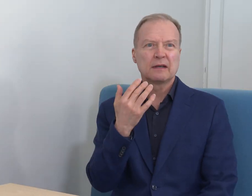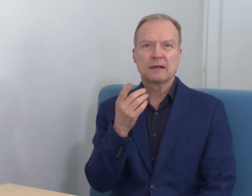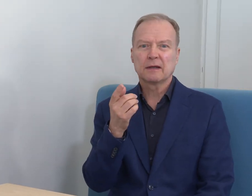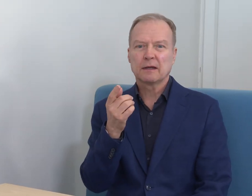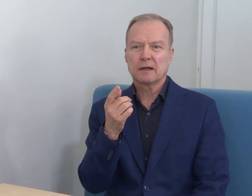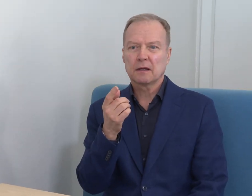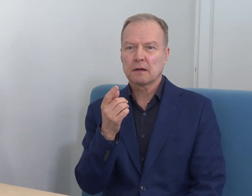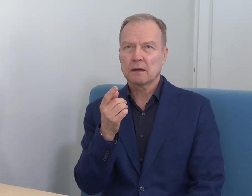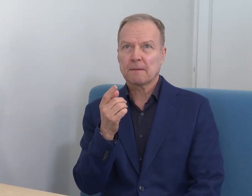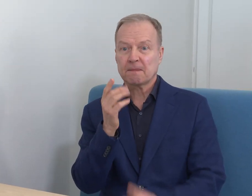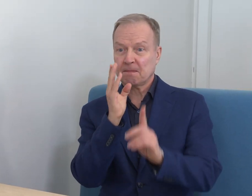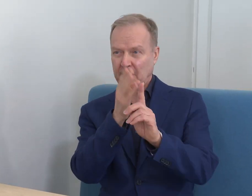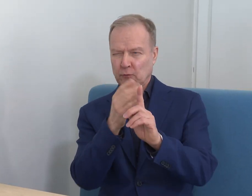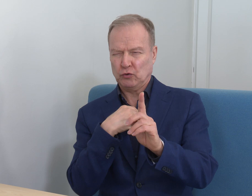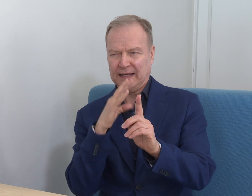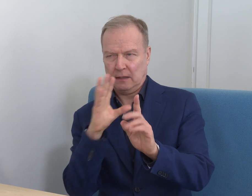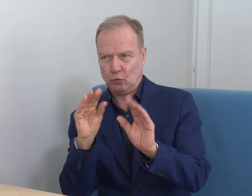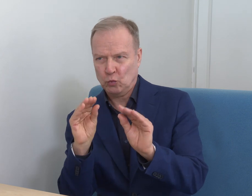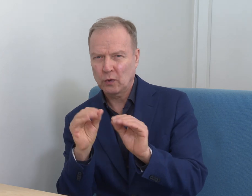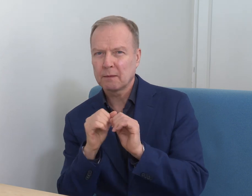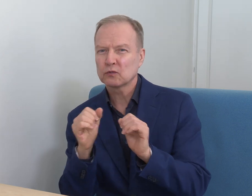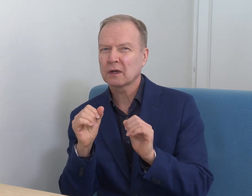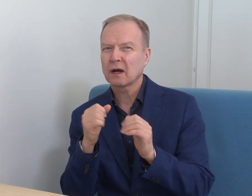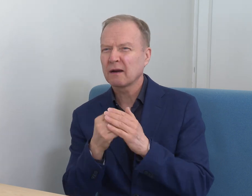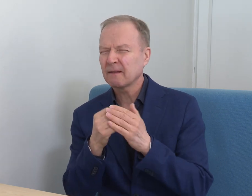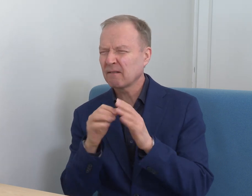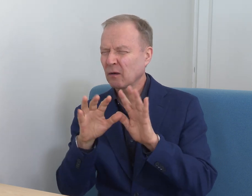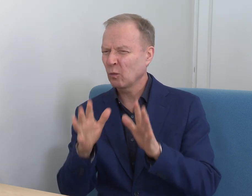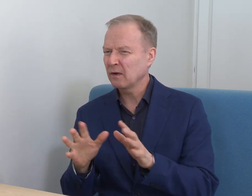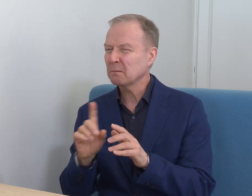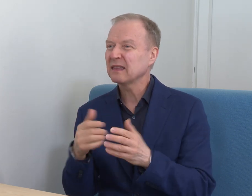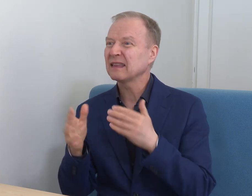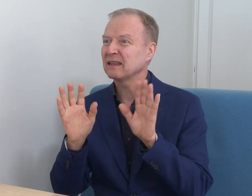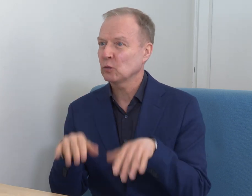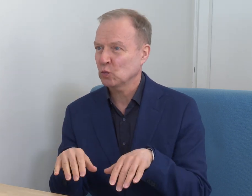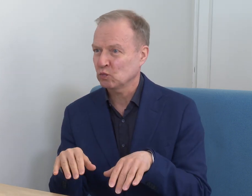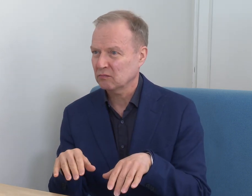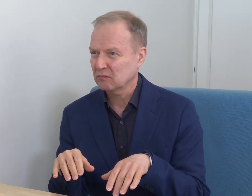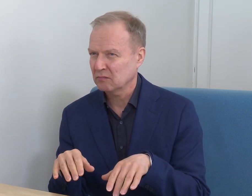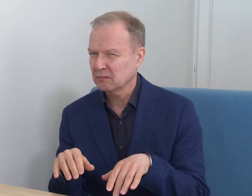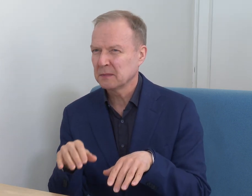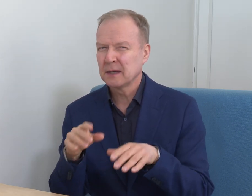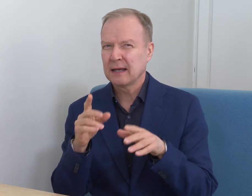Kerron kyllä liiton tavoitteista, mutta kannattaa myös katsoa, mitä ollaan jo tehty.